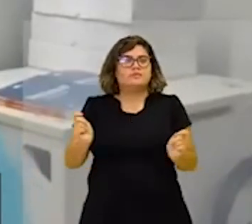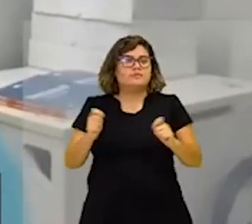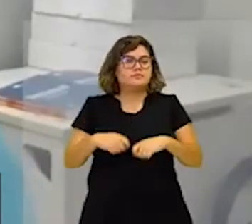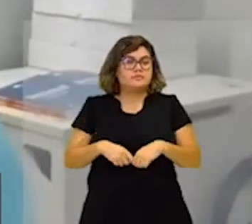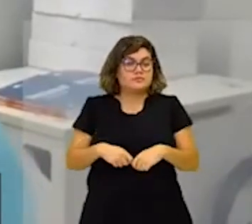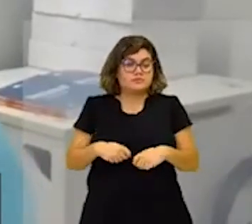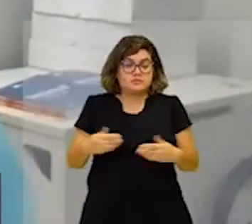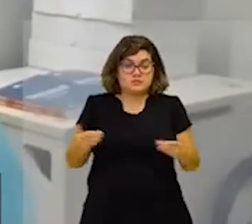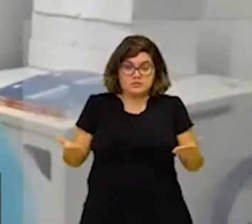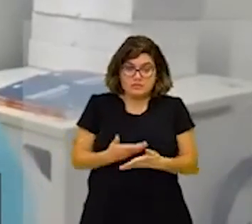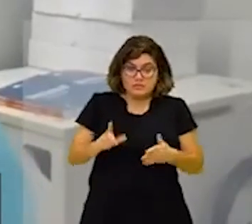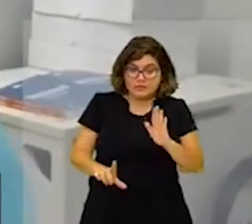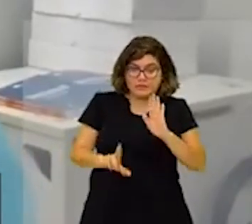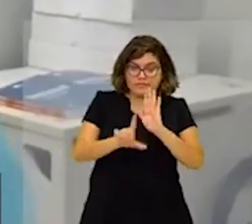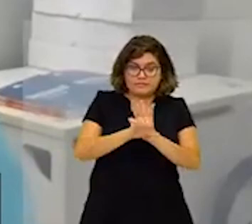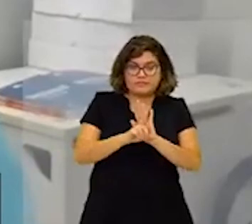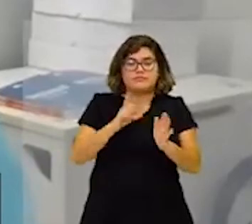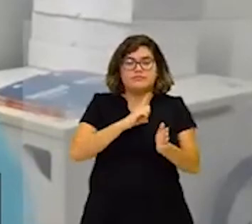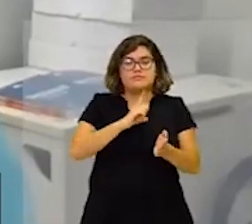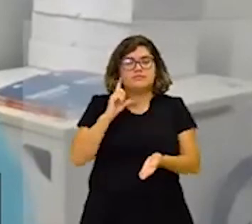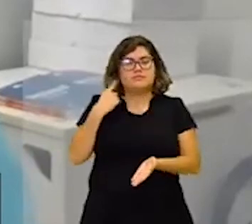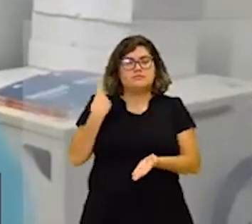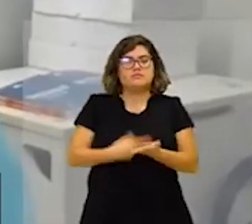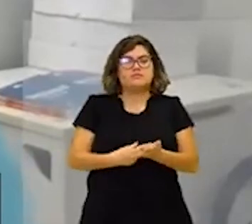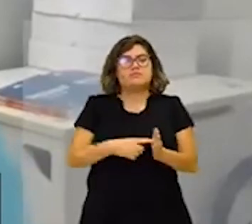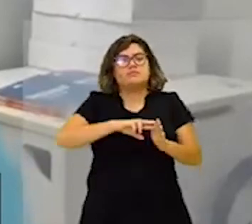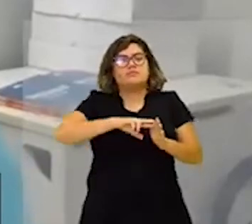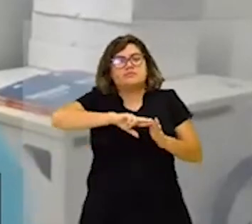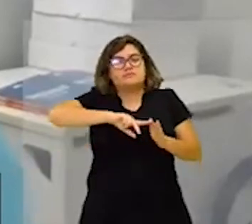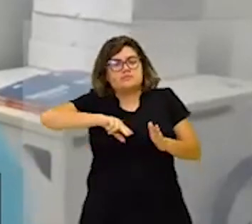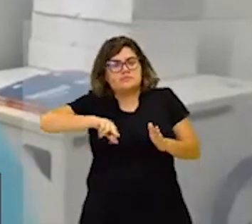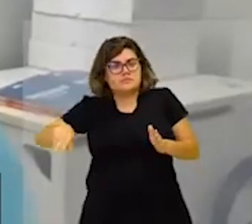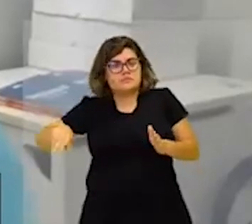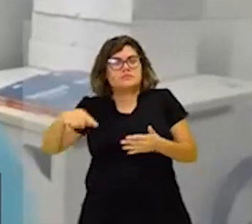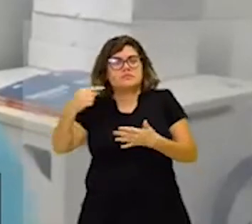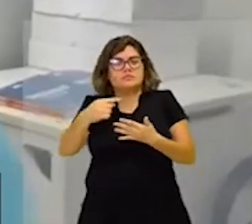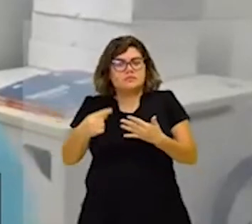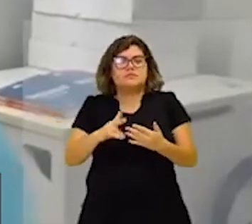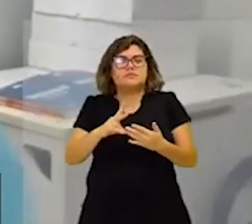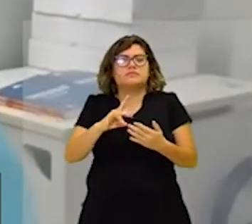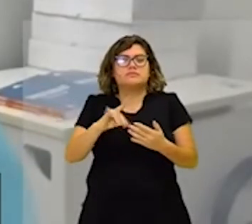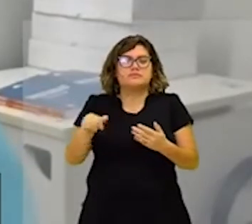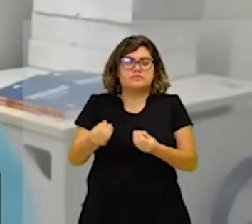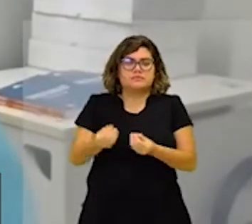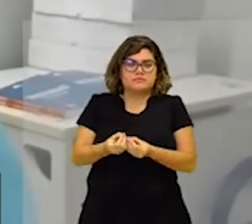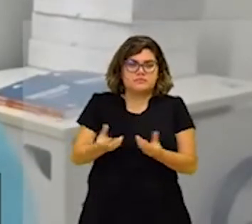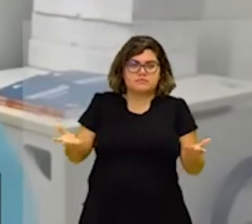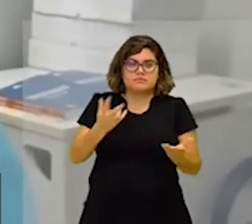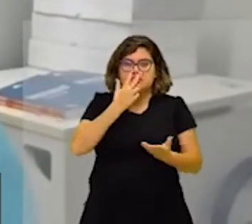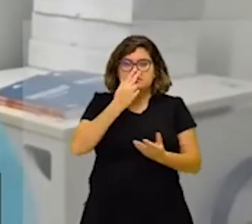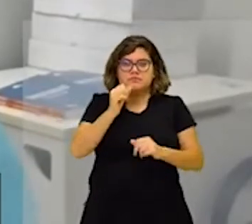estabelece na uma série de requisitos que vão tornar a senhora falou da África conveniências